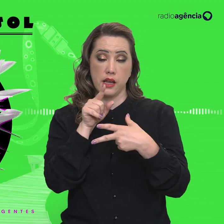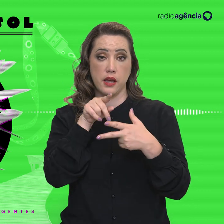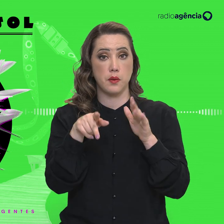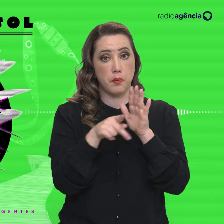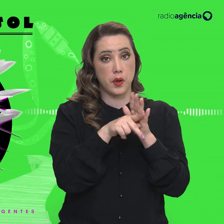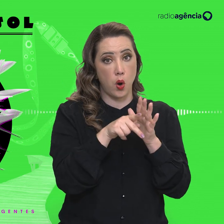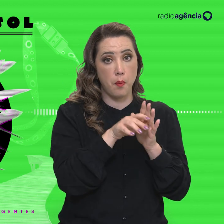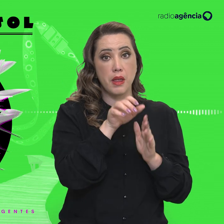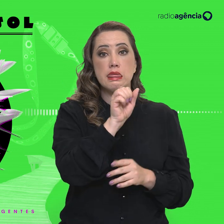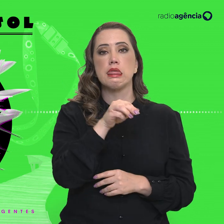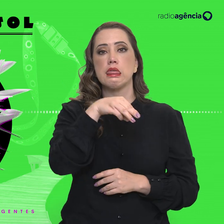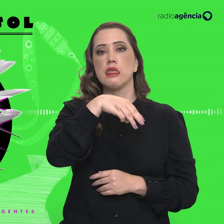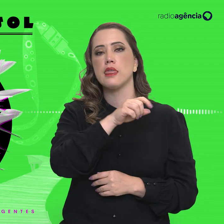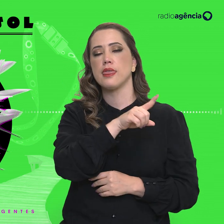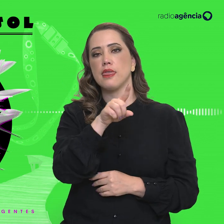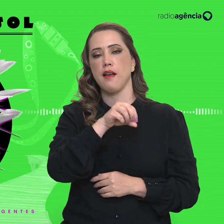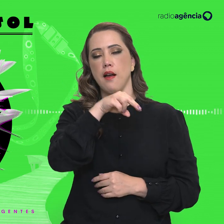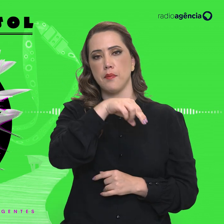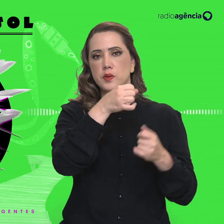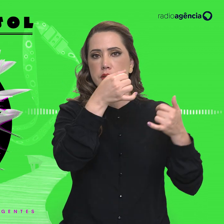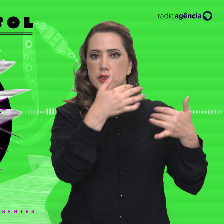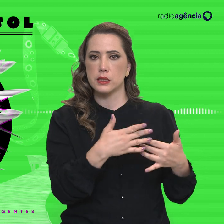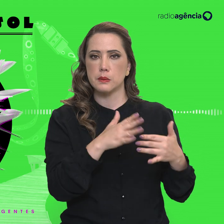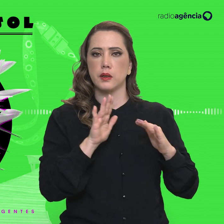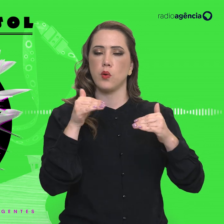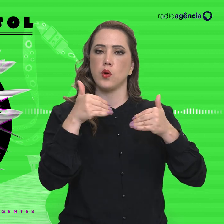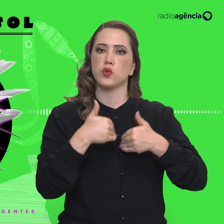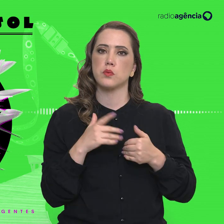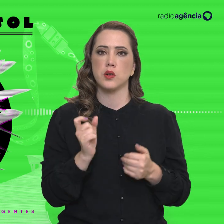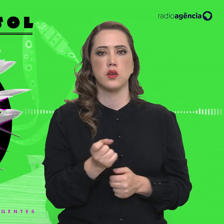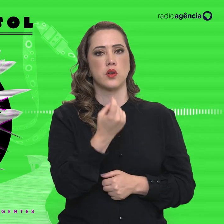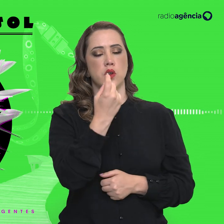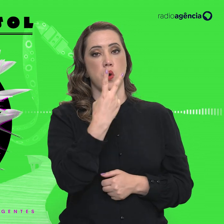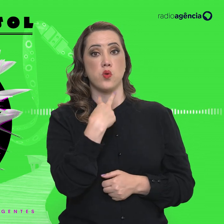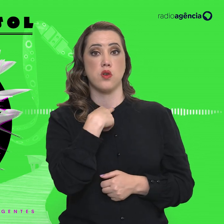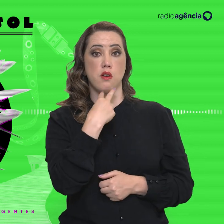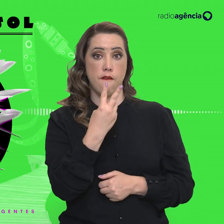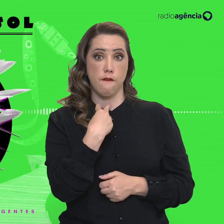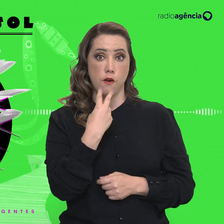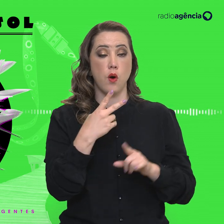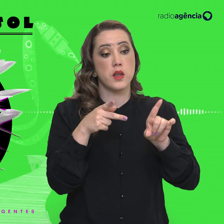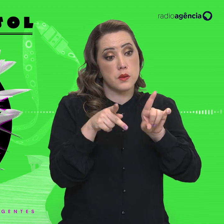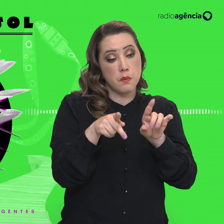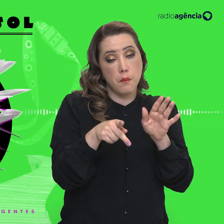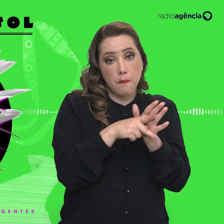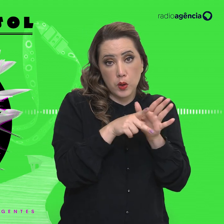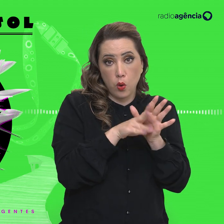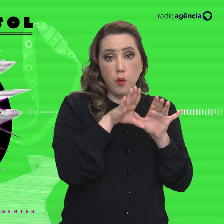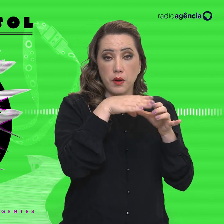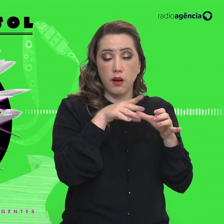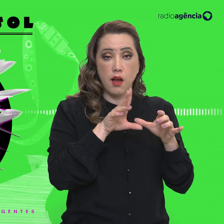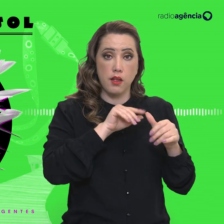que fala sobre autismo, tornando-se então a única voz autista da série na versão brasileira da dublagem [mudando o canal da tv] 🎶